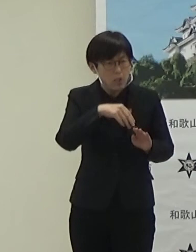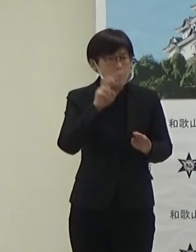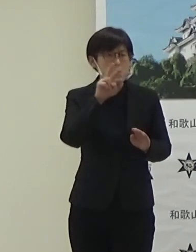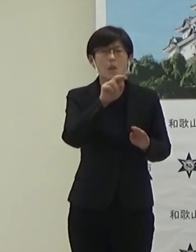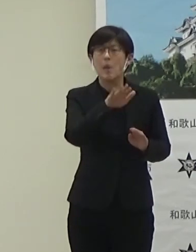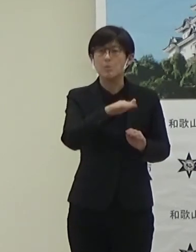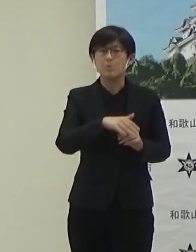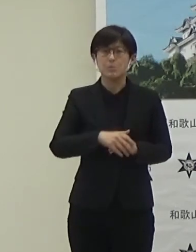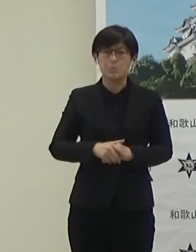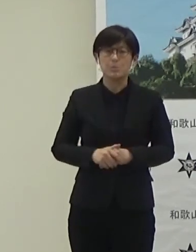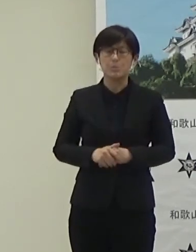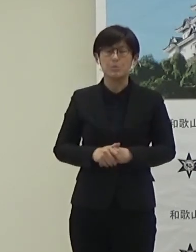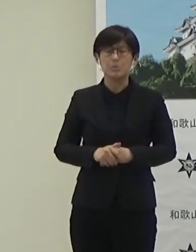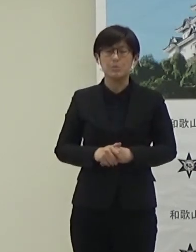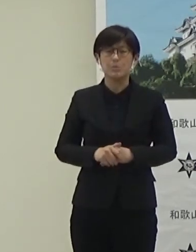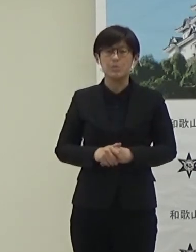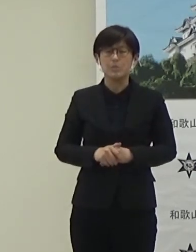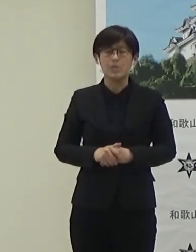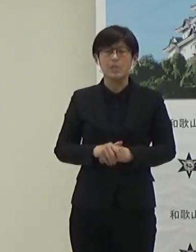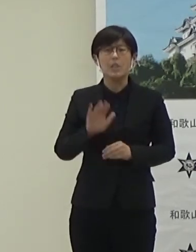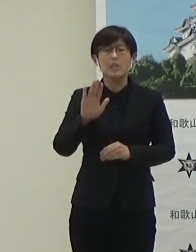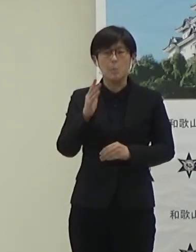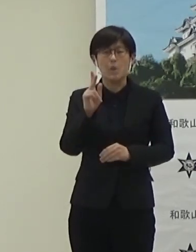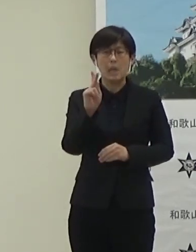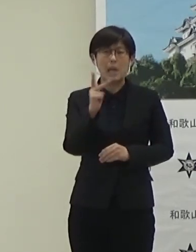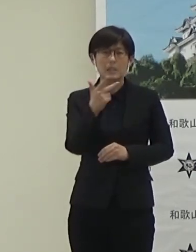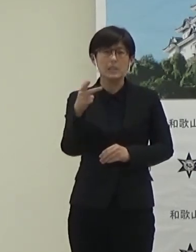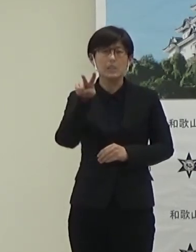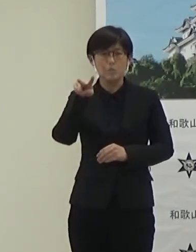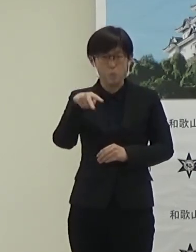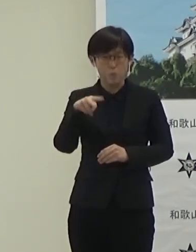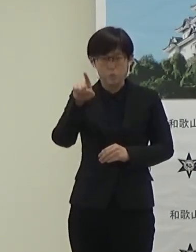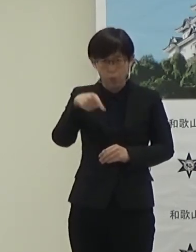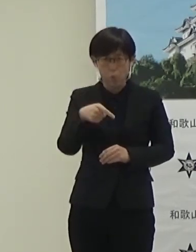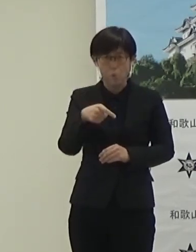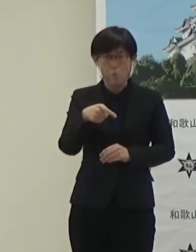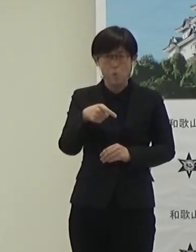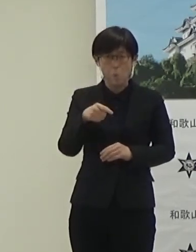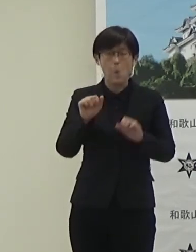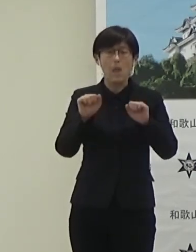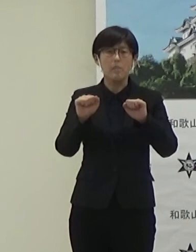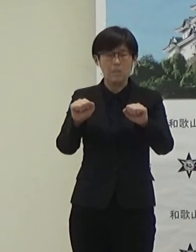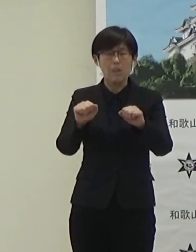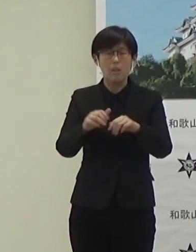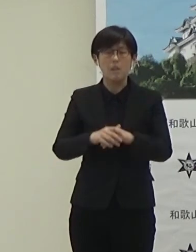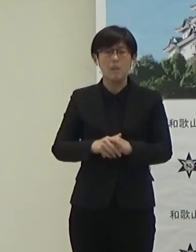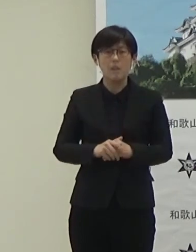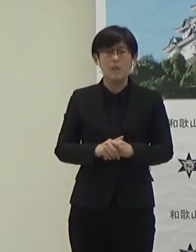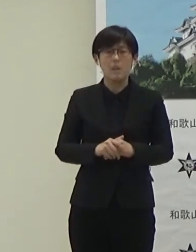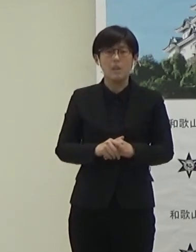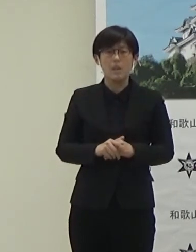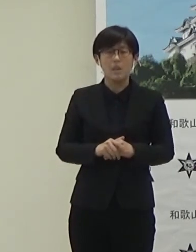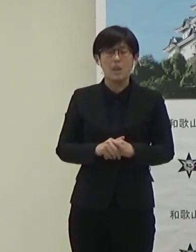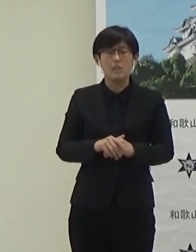あんまりそのカジノをやって、何か趣味的に続けようとかそういう